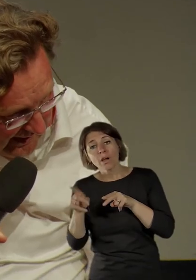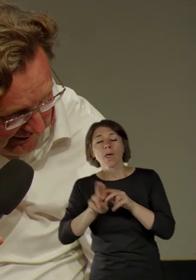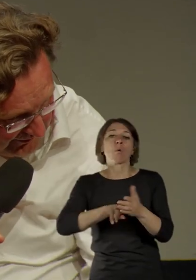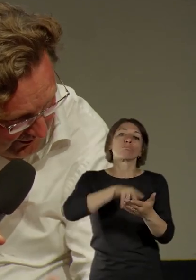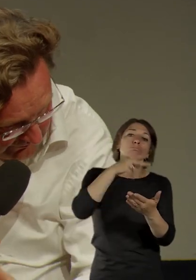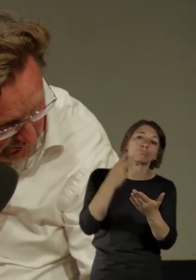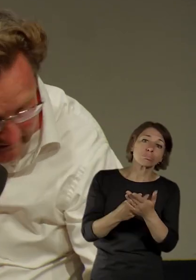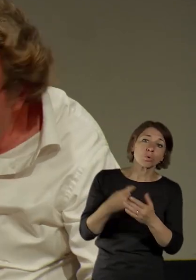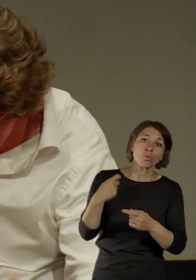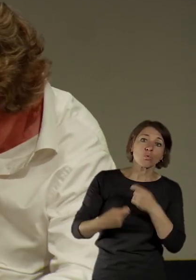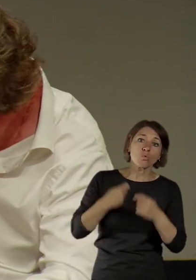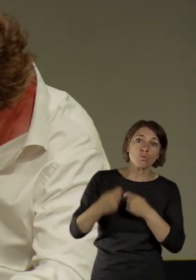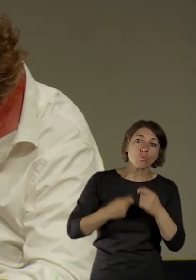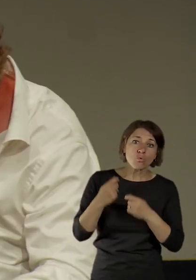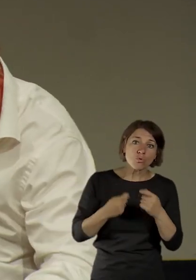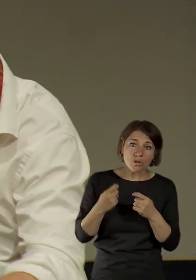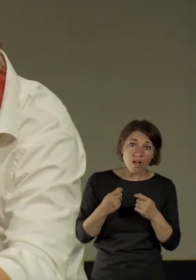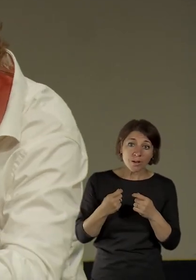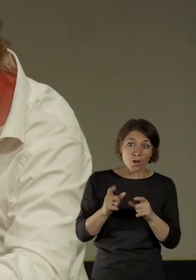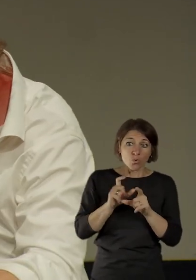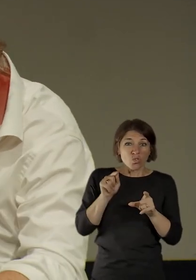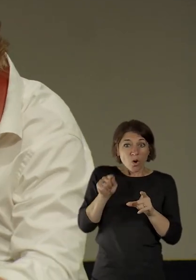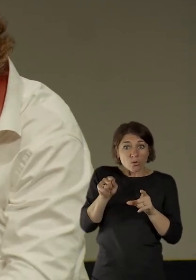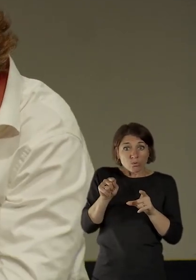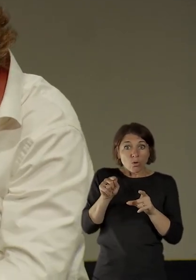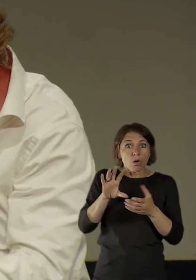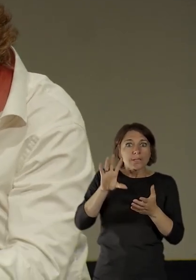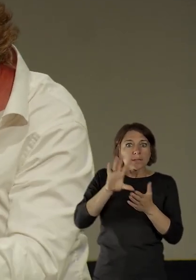lokálního subcentra, protože to je subcentrum,